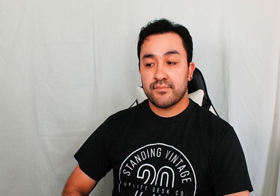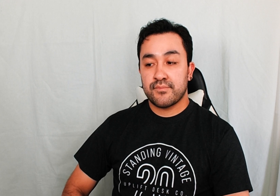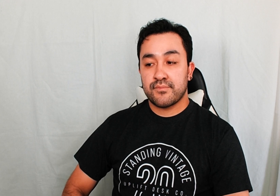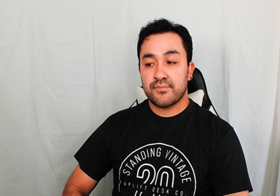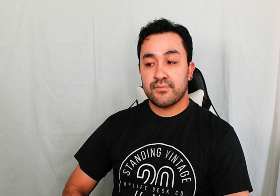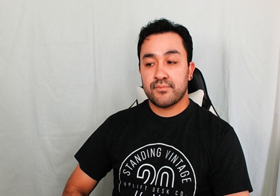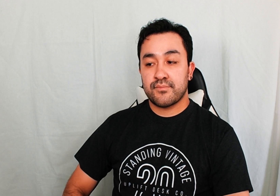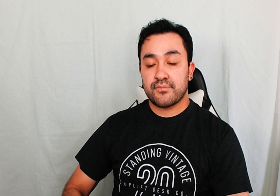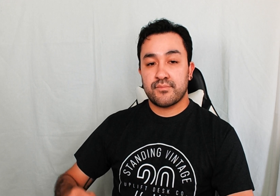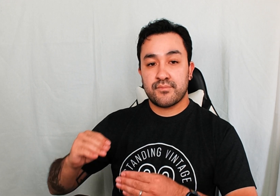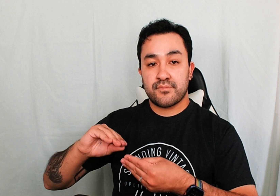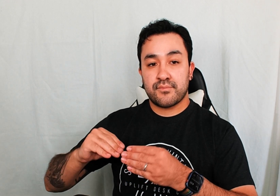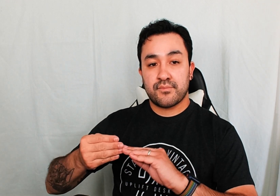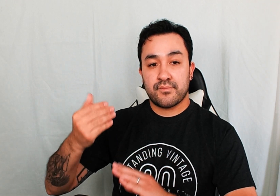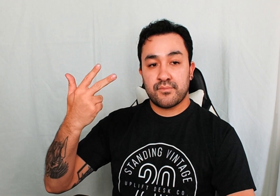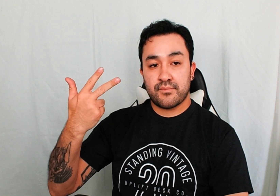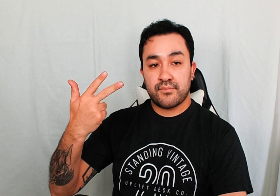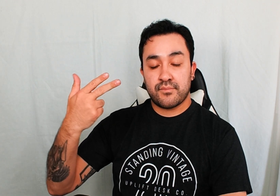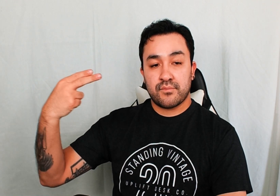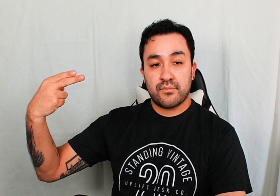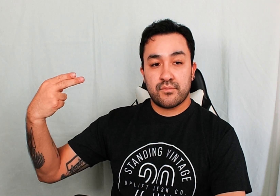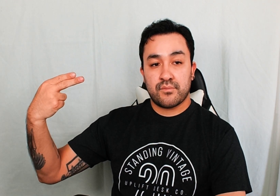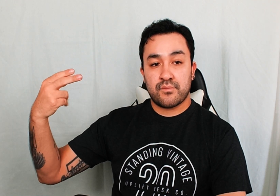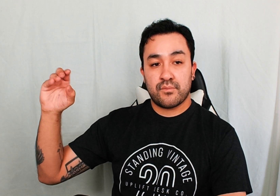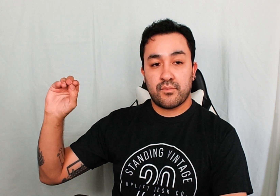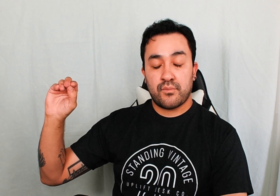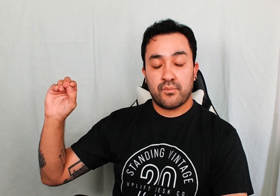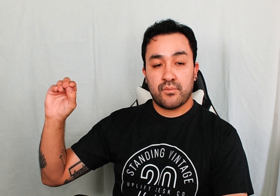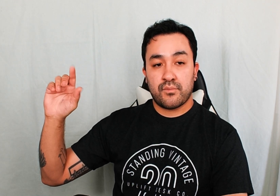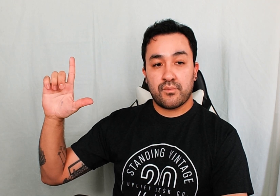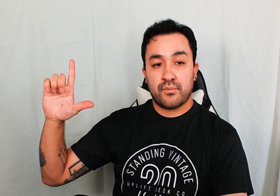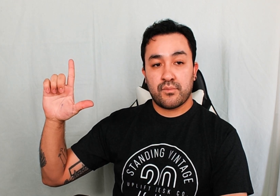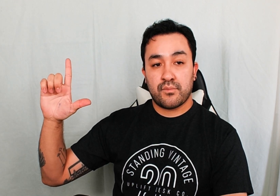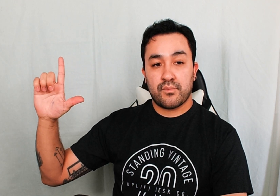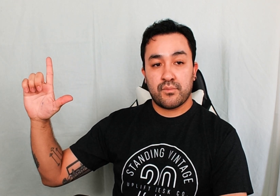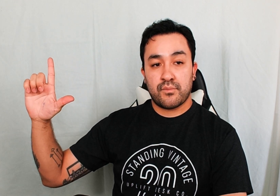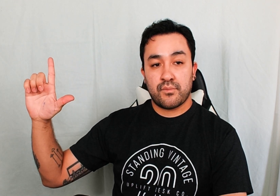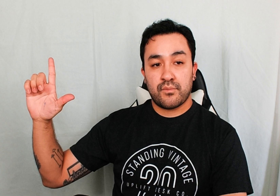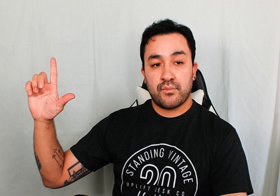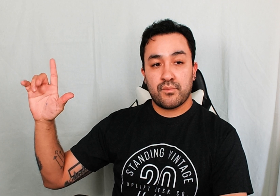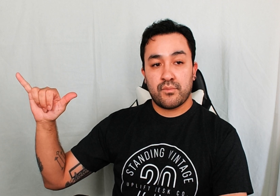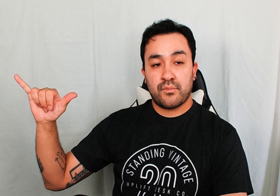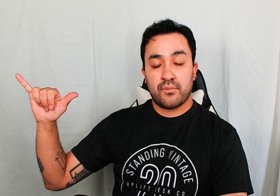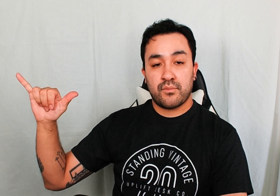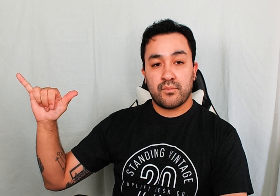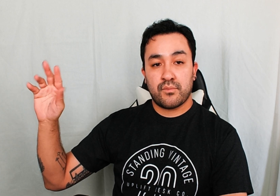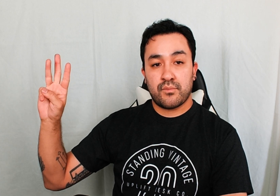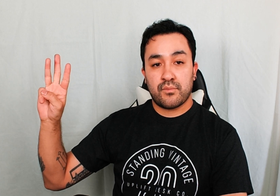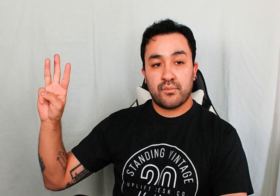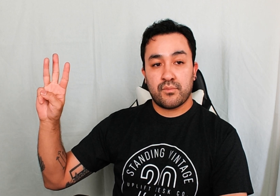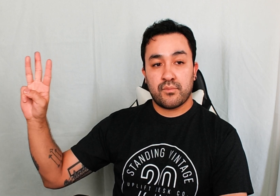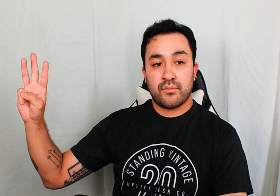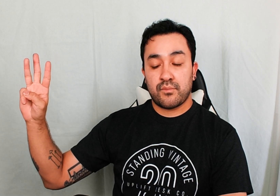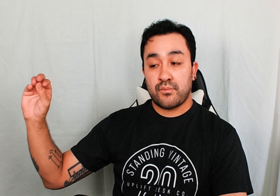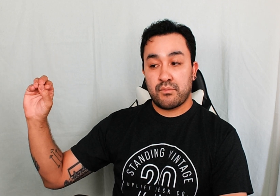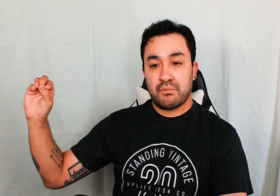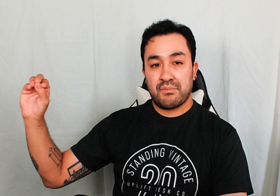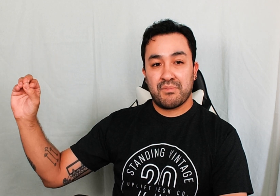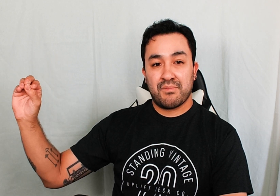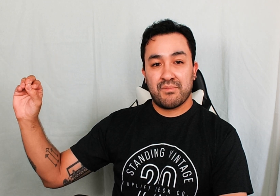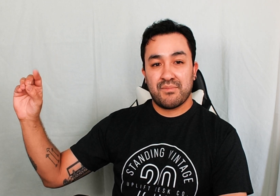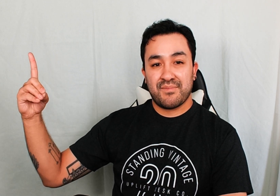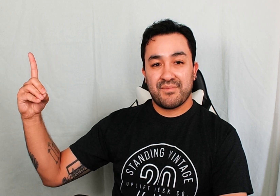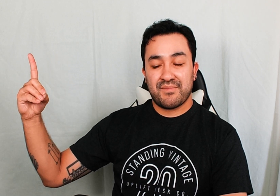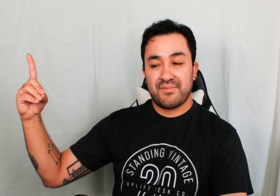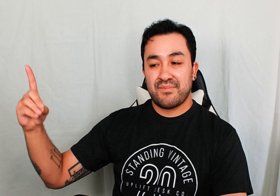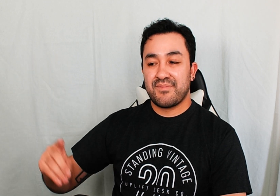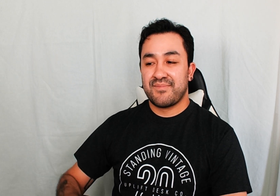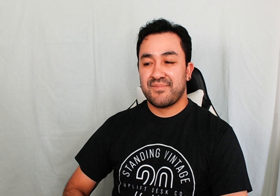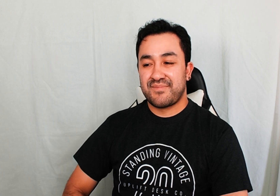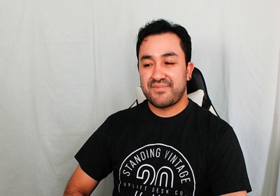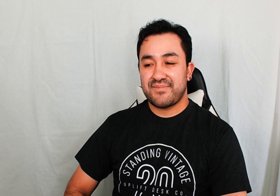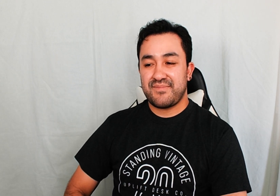CALIFORNIA CITIES (YES... I MADE A MISTAKE)